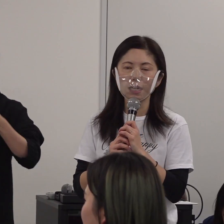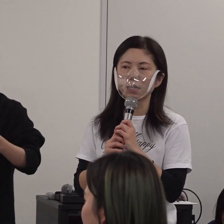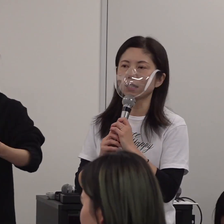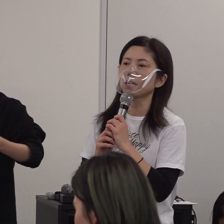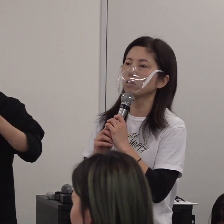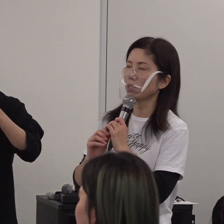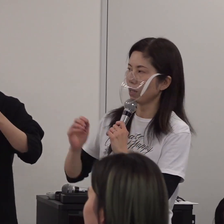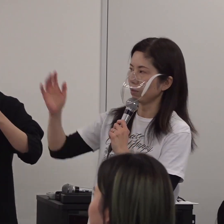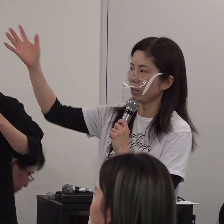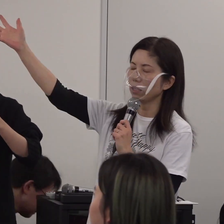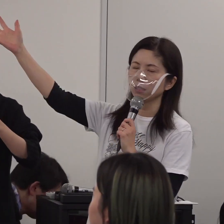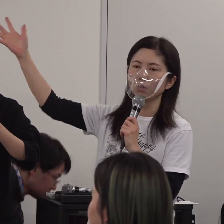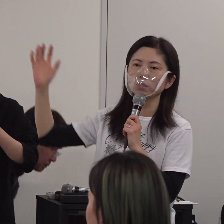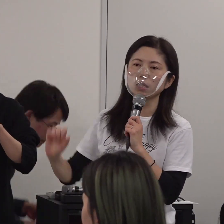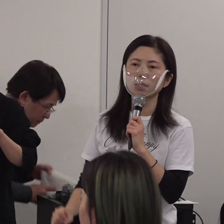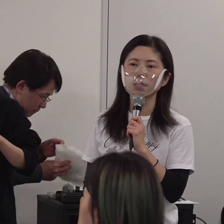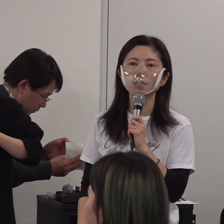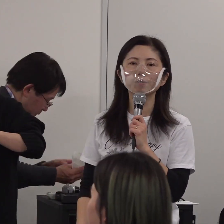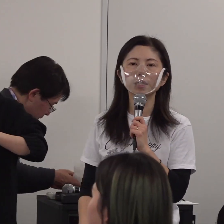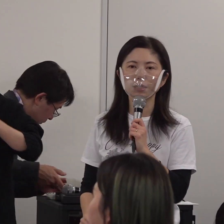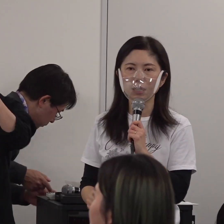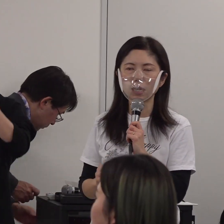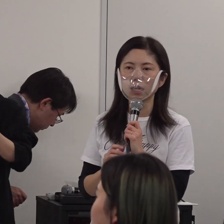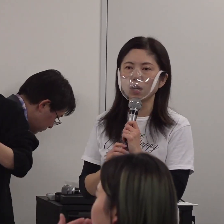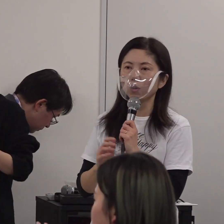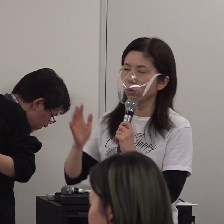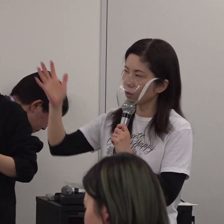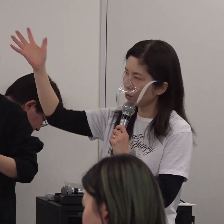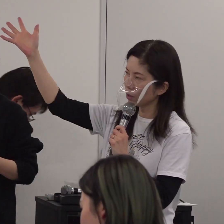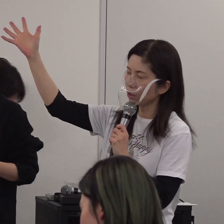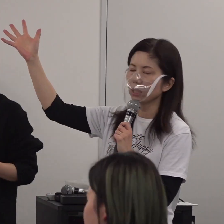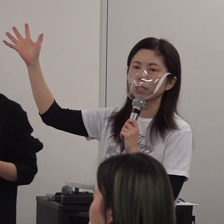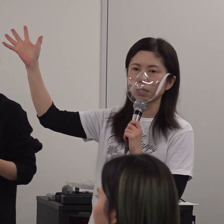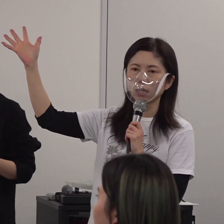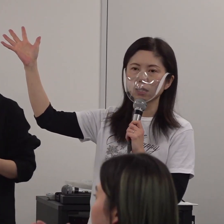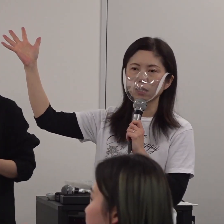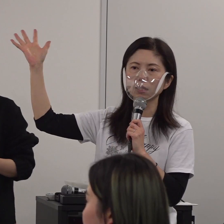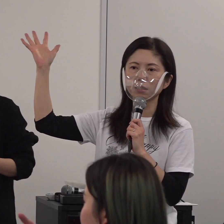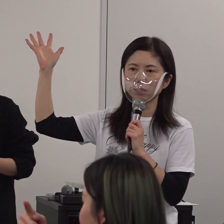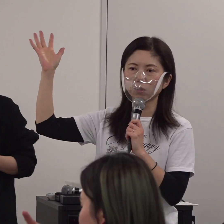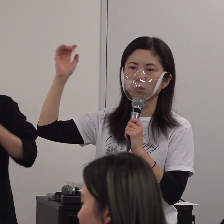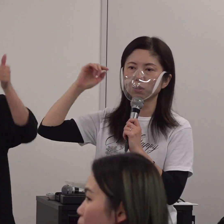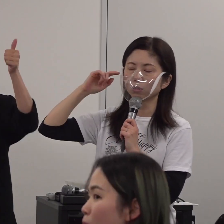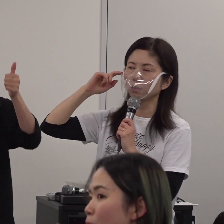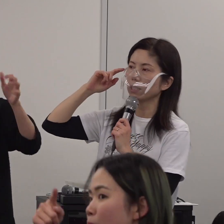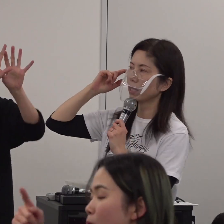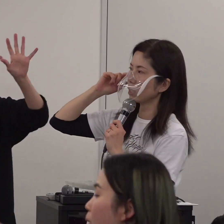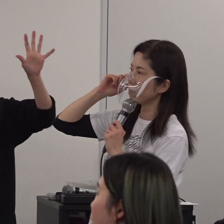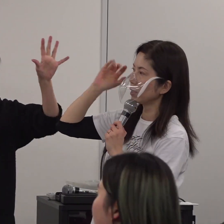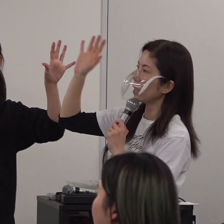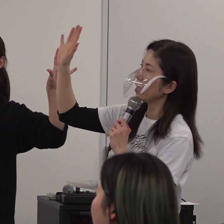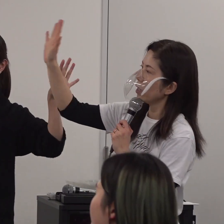企画展、展示をしていただきまして本当に素敵な展示を作っていただきました